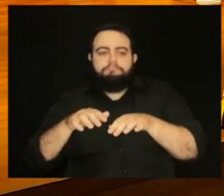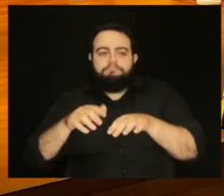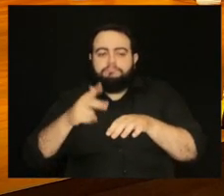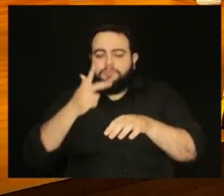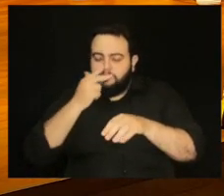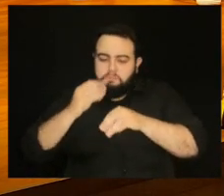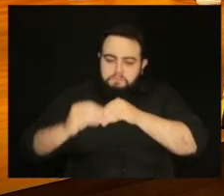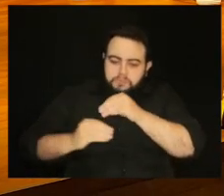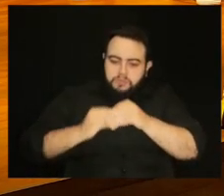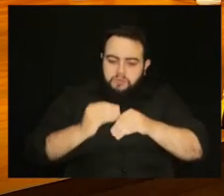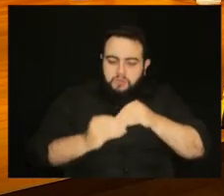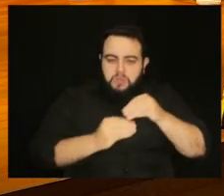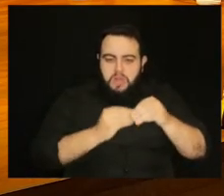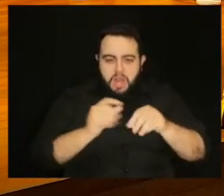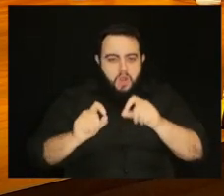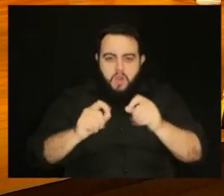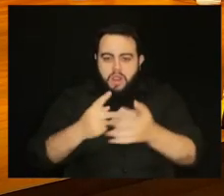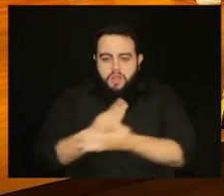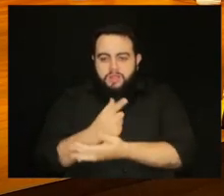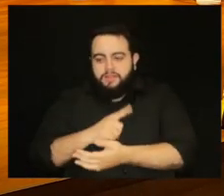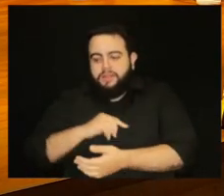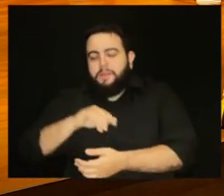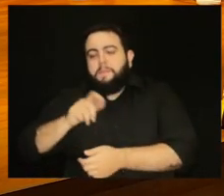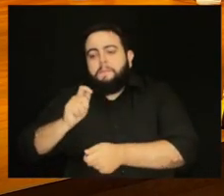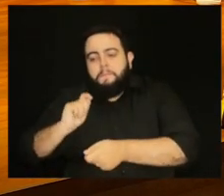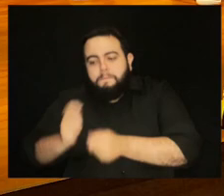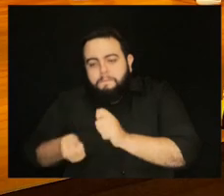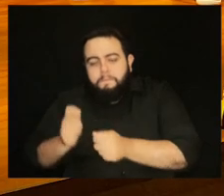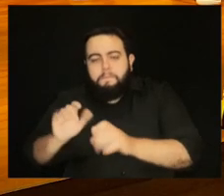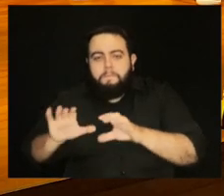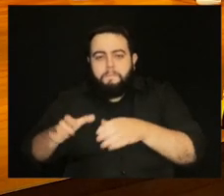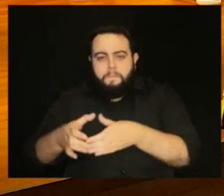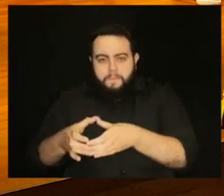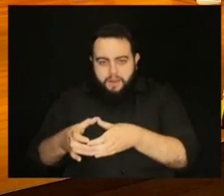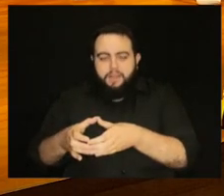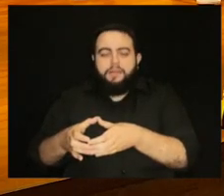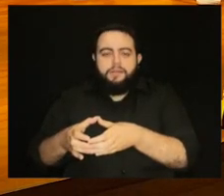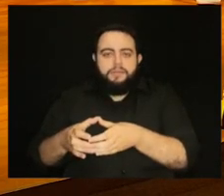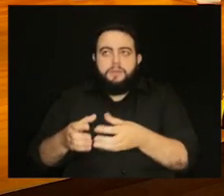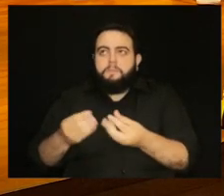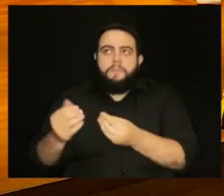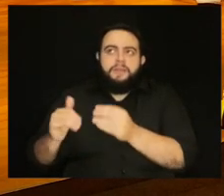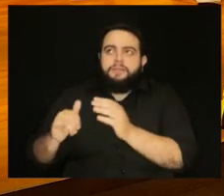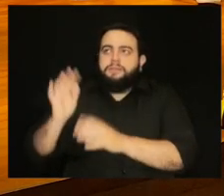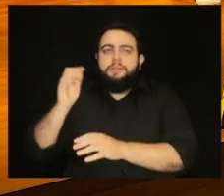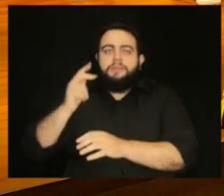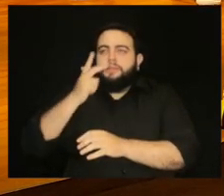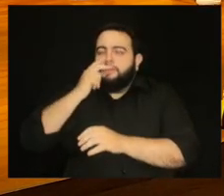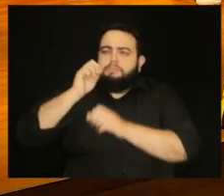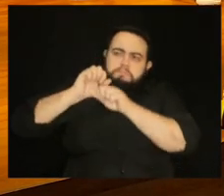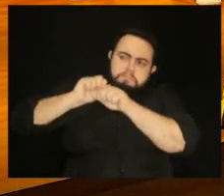que tá acontecendo. Então tem um monte de Jazz Band tocando com volume muito mais alto, tem